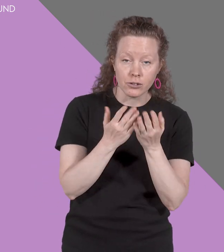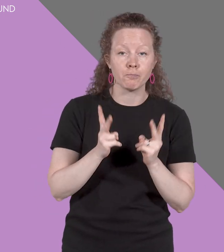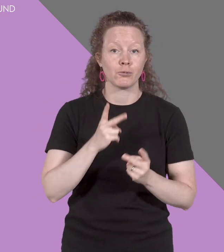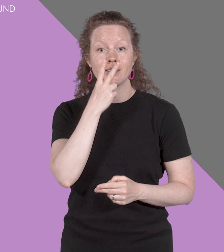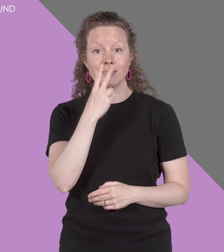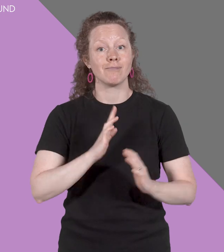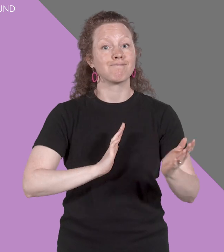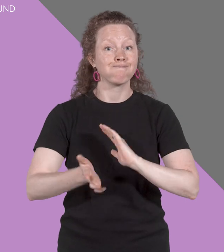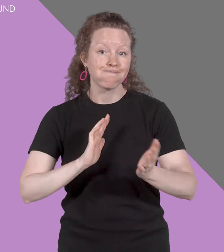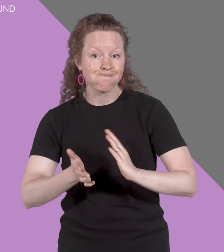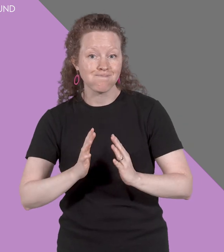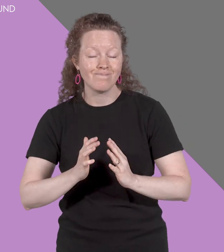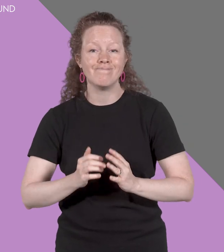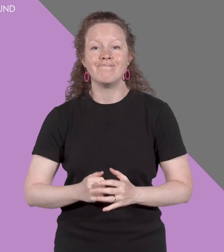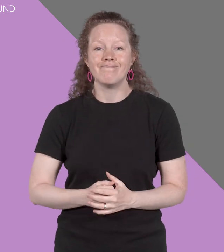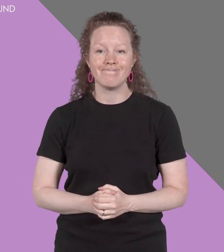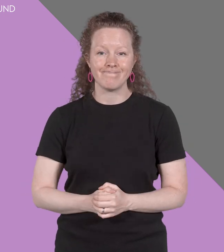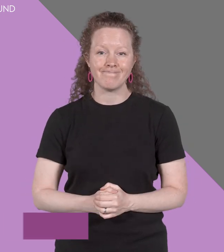Du hittar den också i tecknad version på dövförbundets kanal på Youtube.